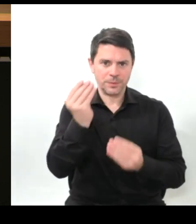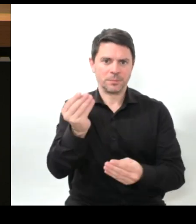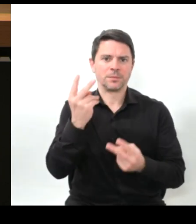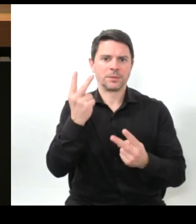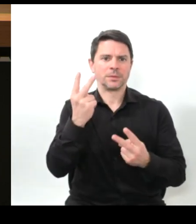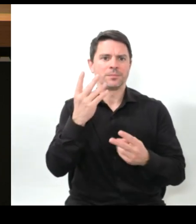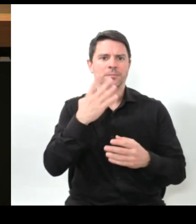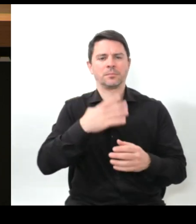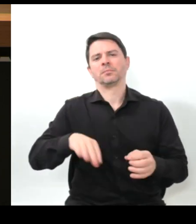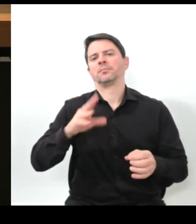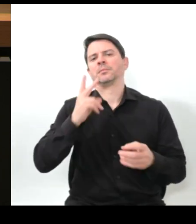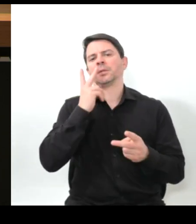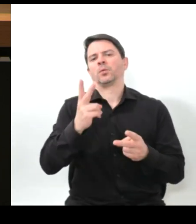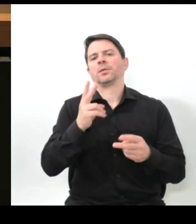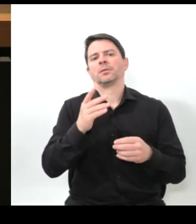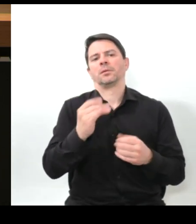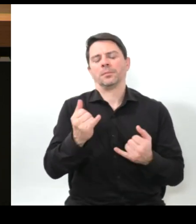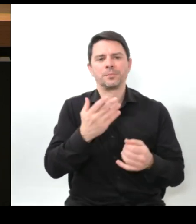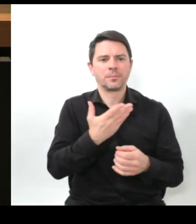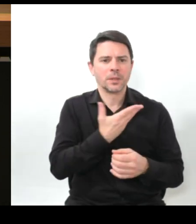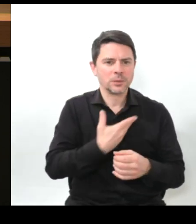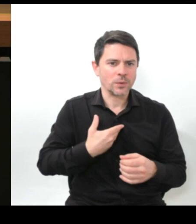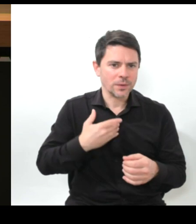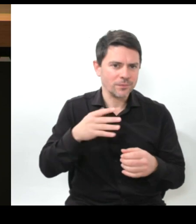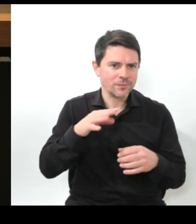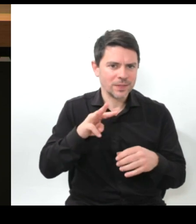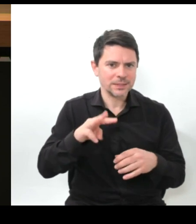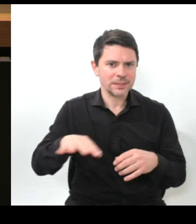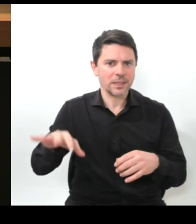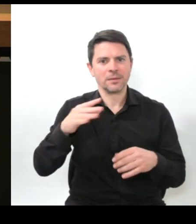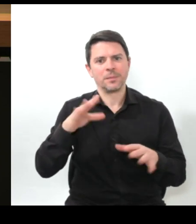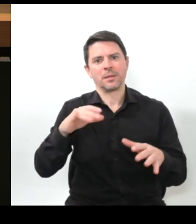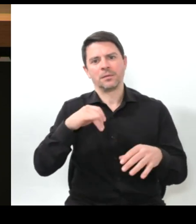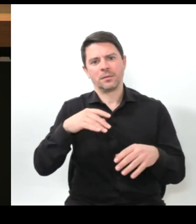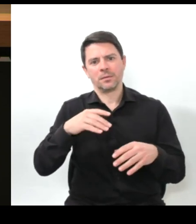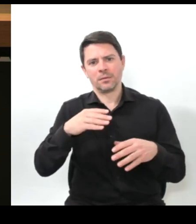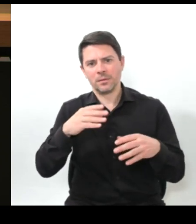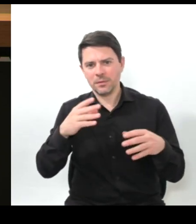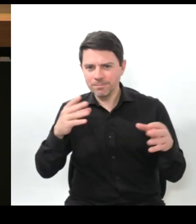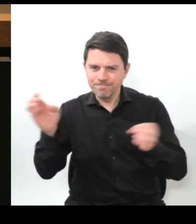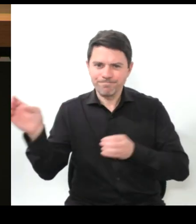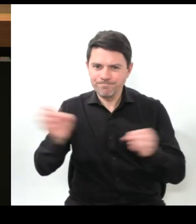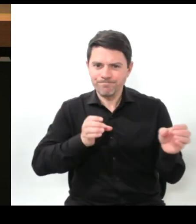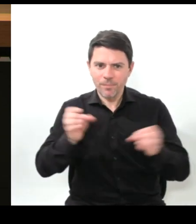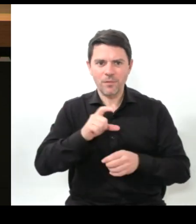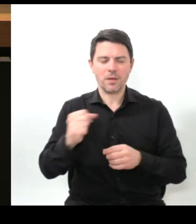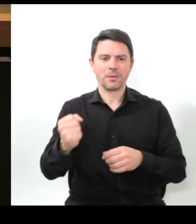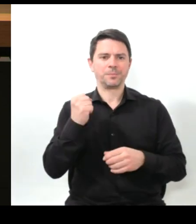Unser Ziel ist es, Ausbildung und Beruf so attraktiv zu gestalten, dass wir dauerhaft genügend Menschen finden, die